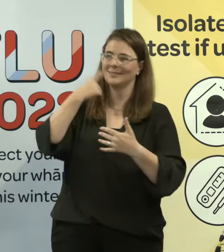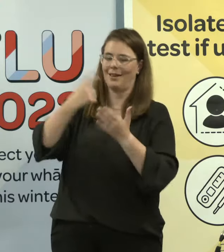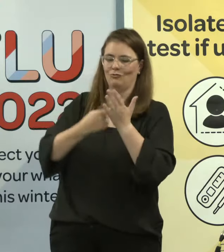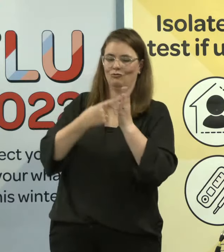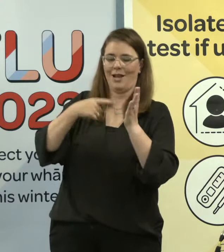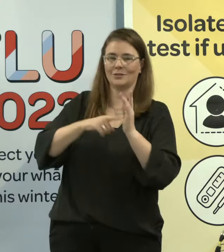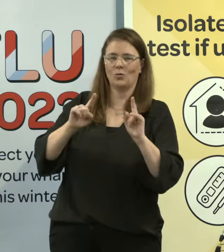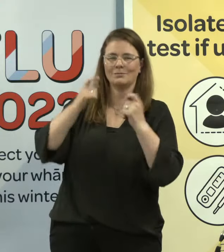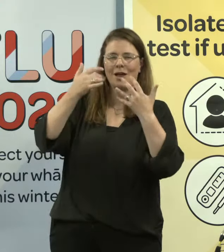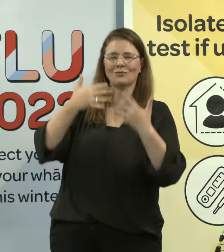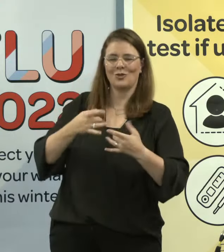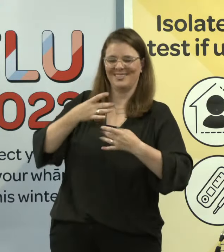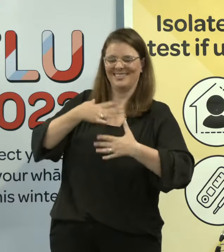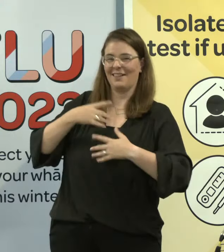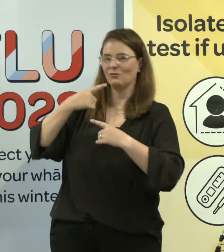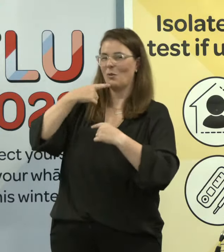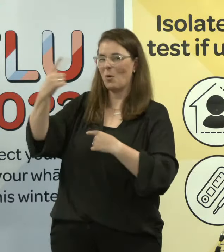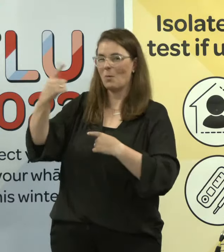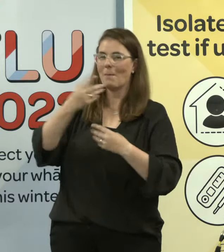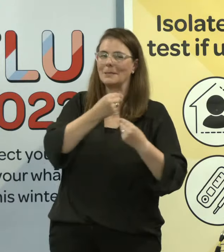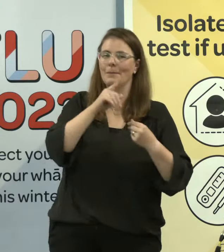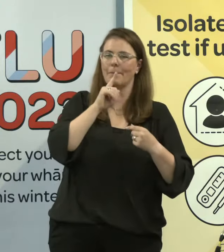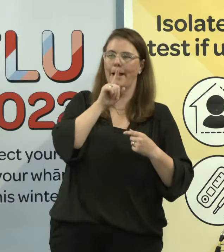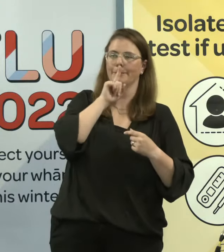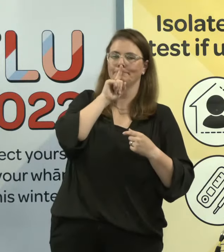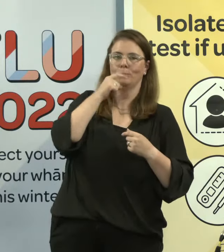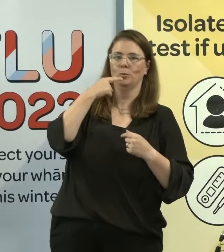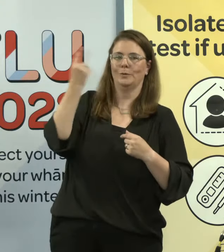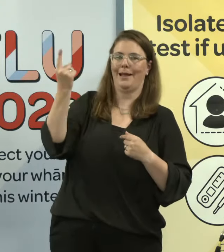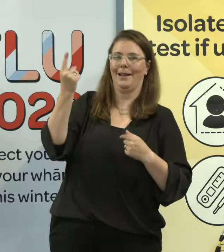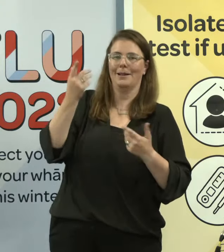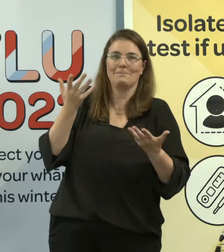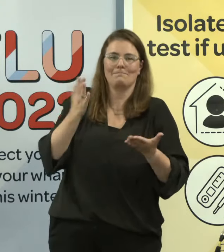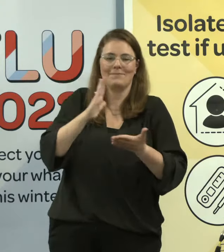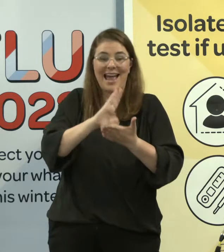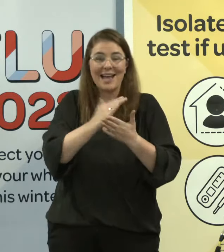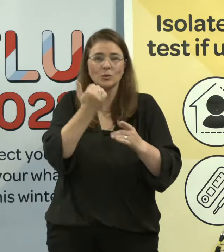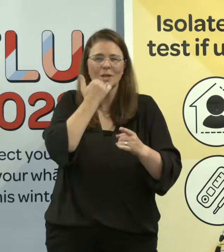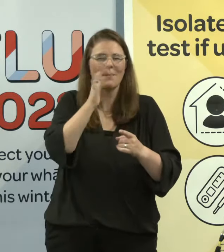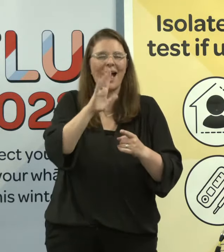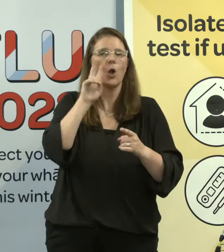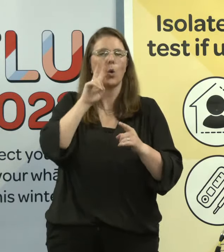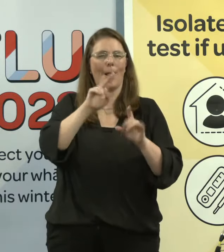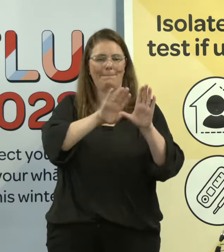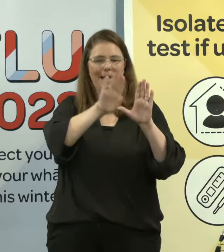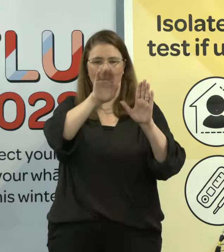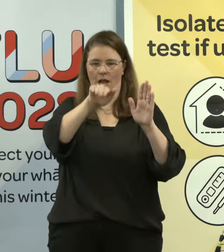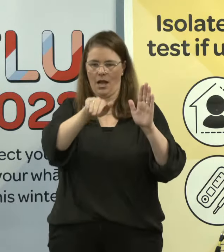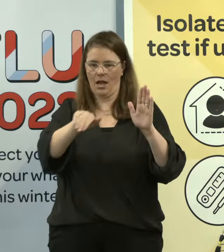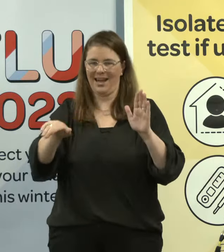maumahara kei te mohio matou kei te whakatauhia e matou o taatau